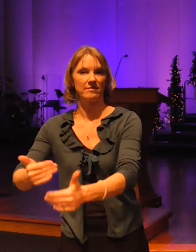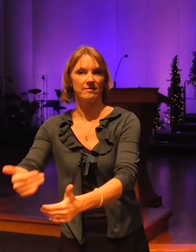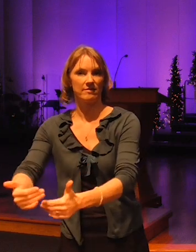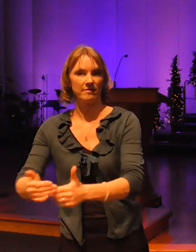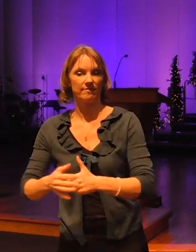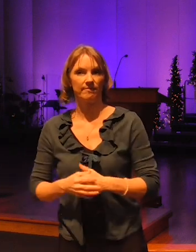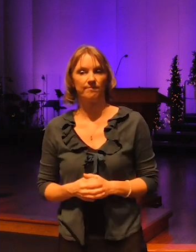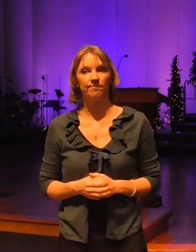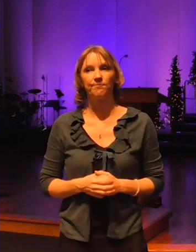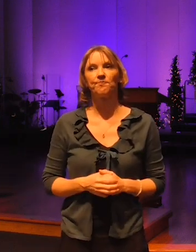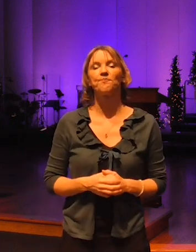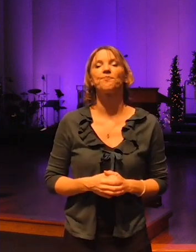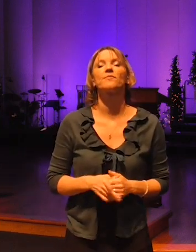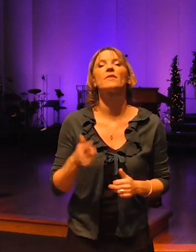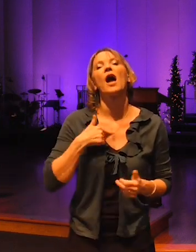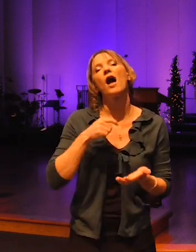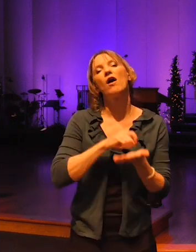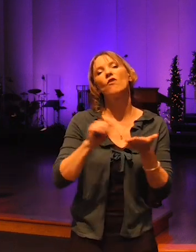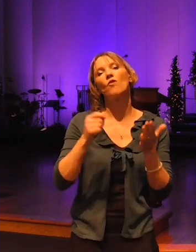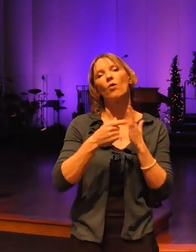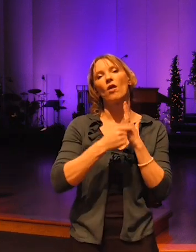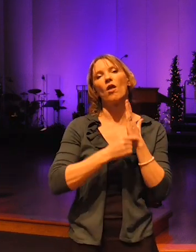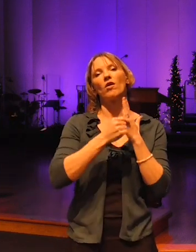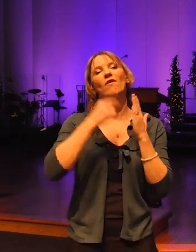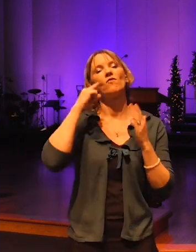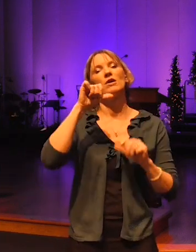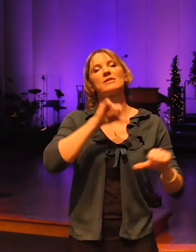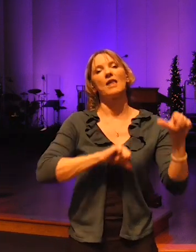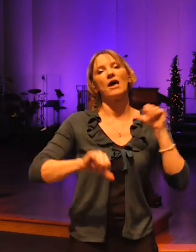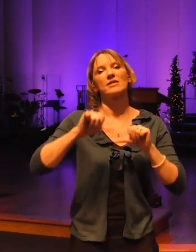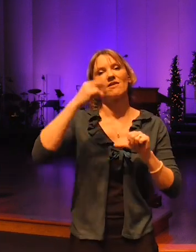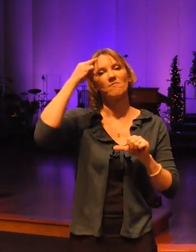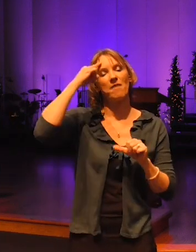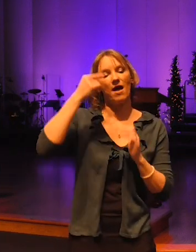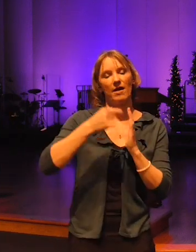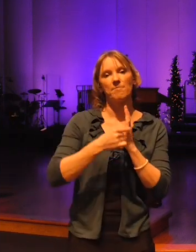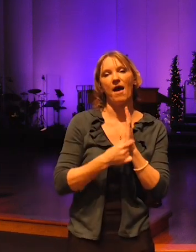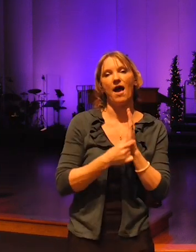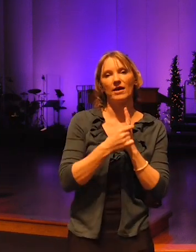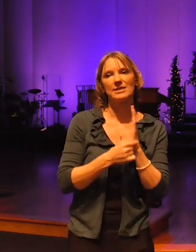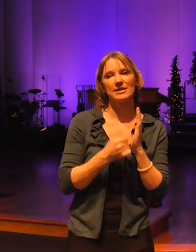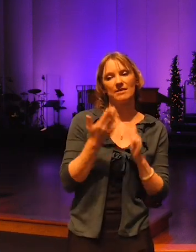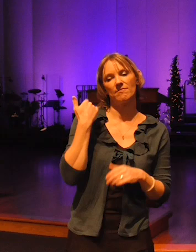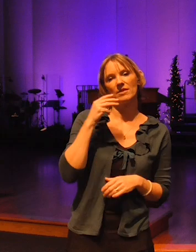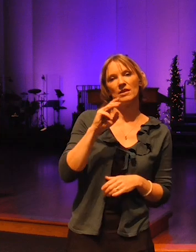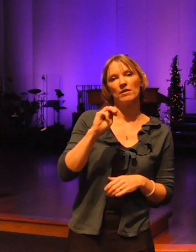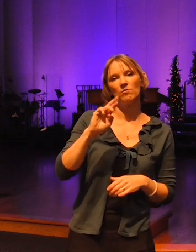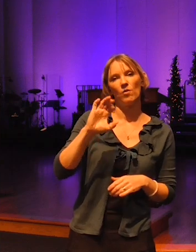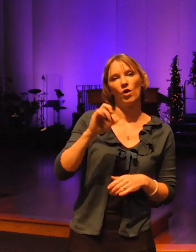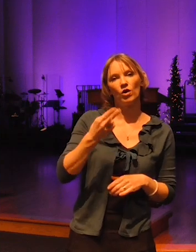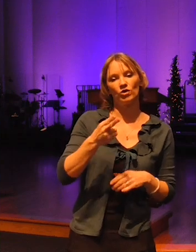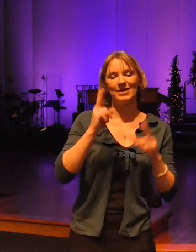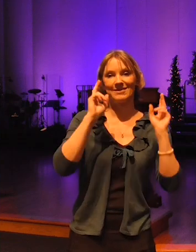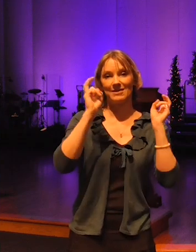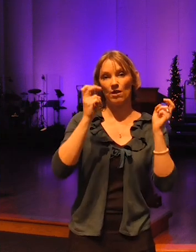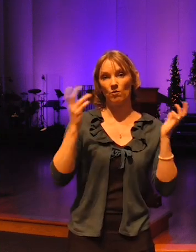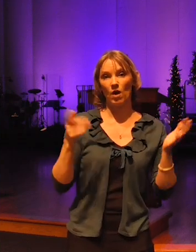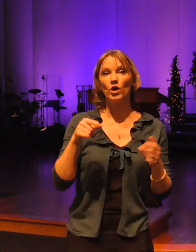un artículo para la revista uh science of Mind en marzo titulado No puedes detener la música y